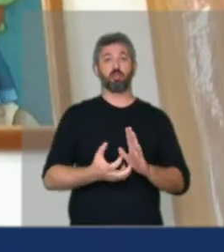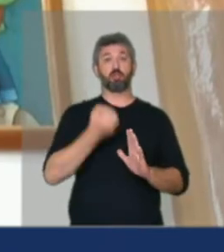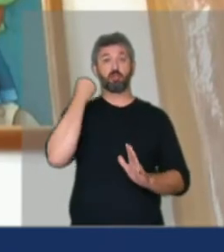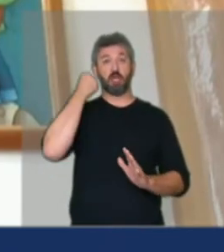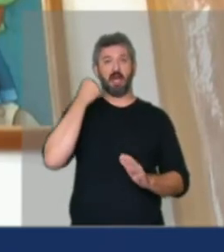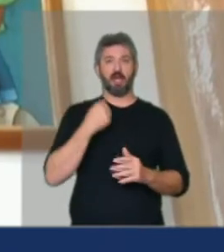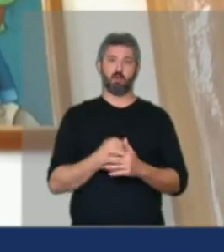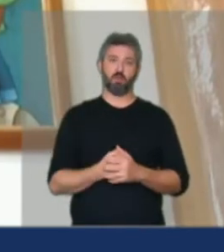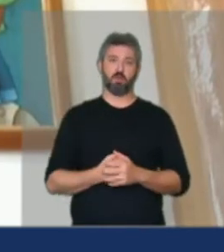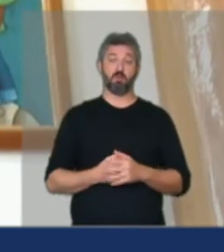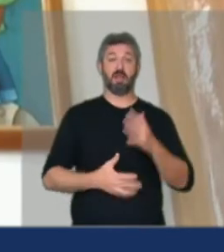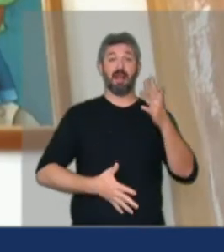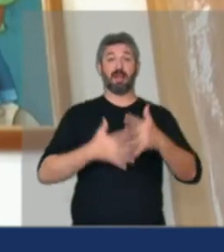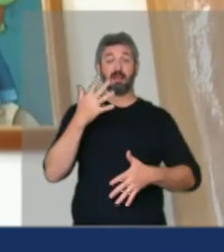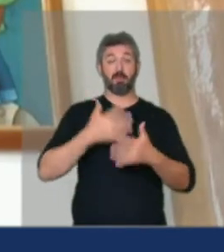QUE FORAM ALIENADOS QUE FORAM COMPROMETIDOS... QUE FORAM